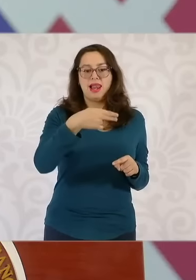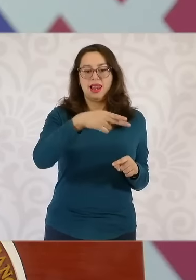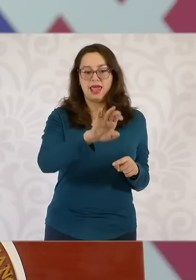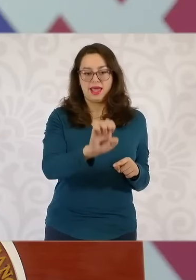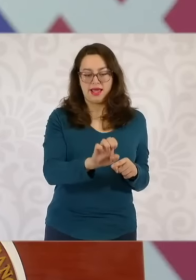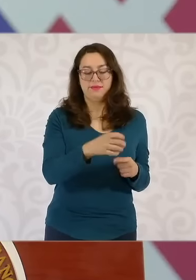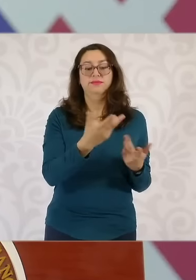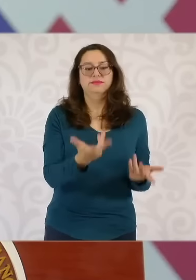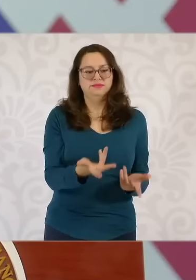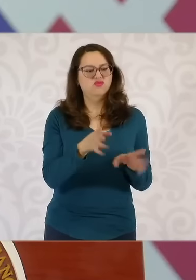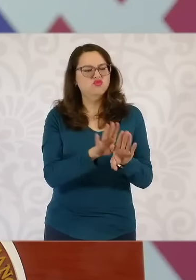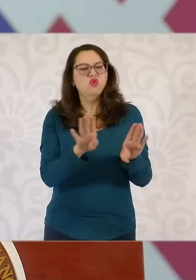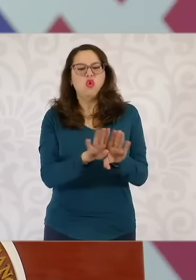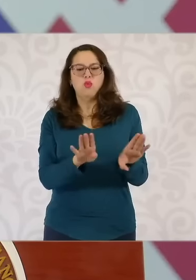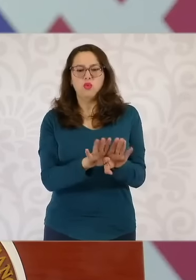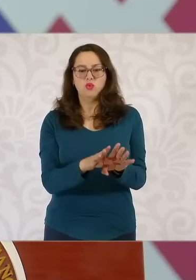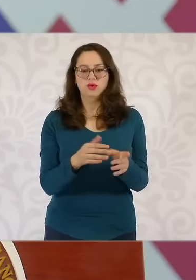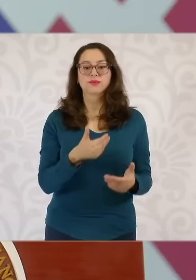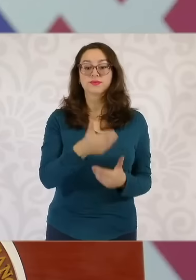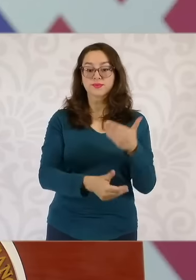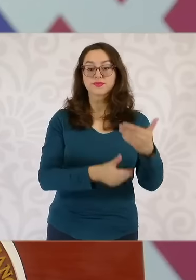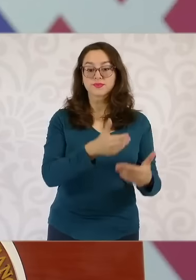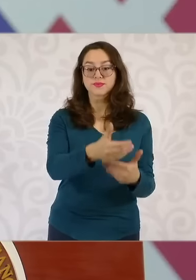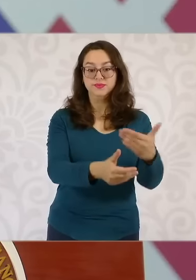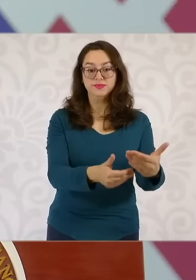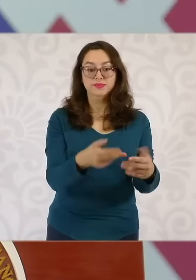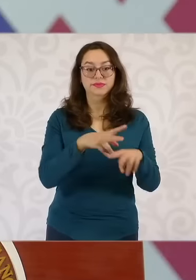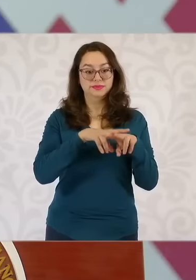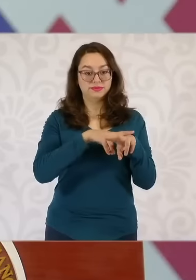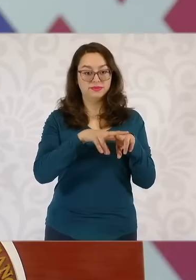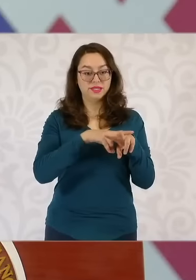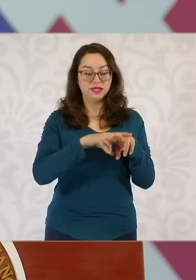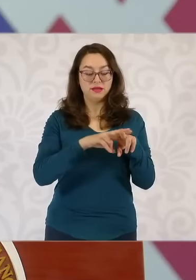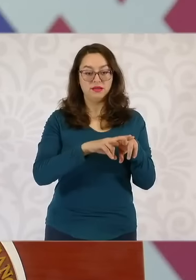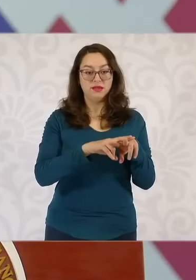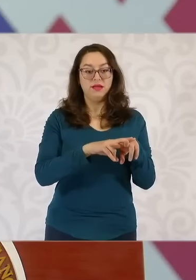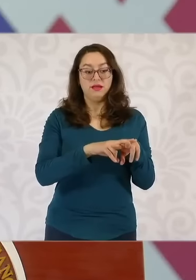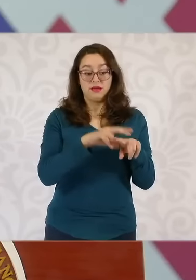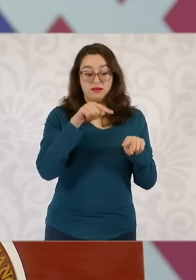explicar cómo va el avance para la construcción de la vía ferria que va a conectar la la refinería